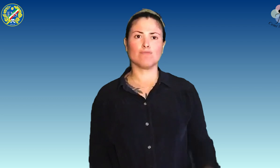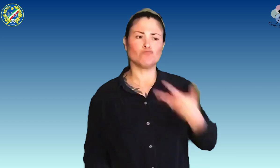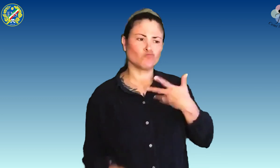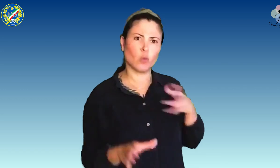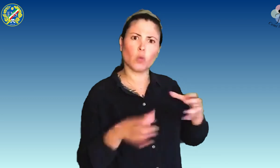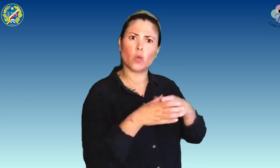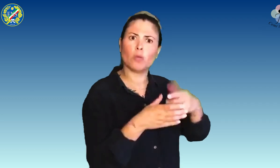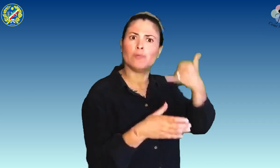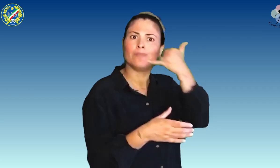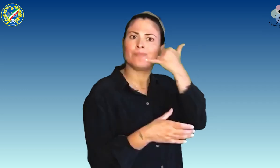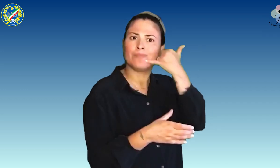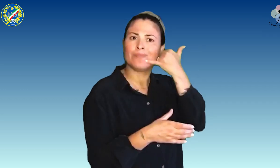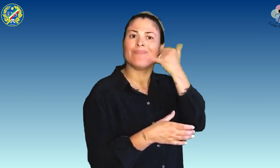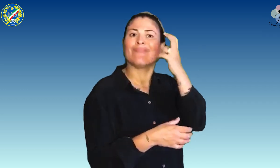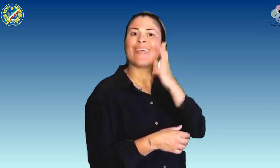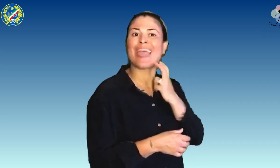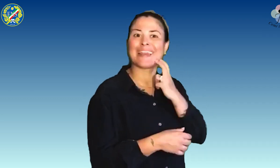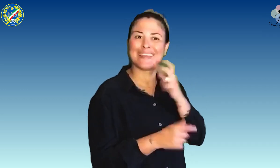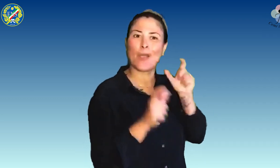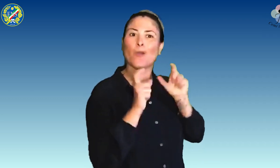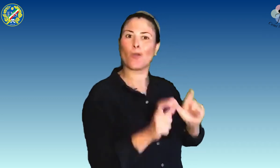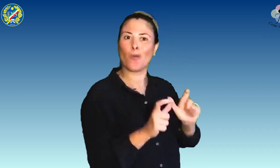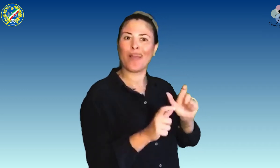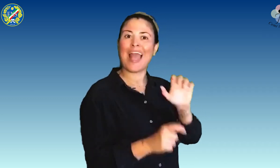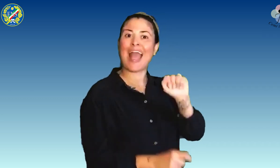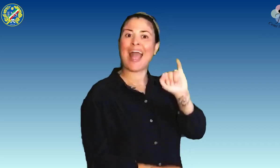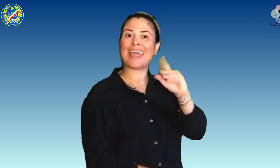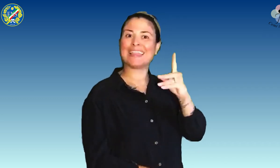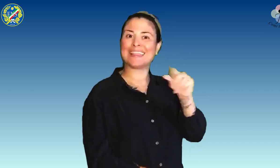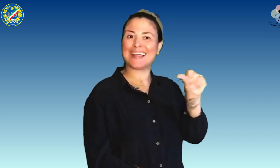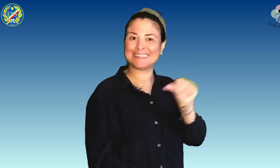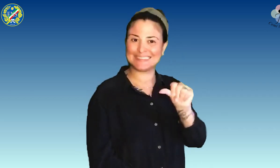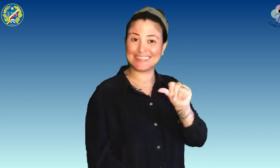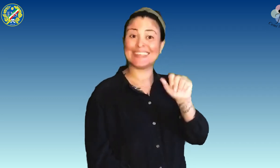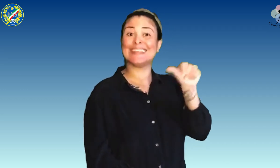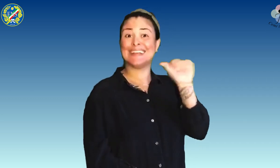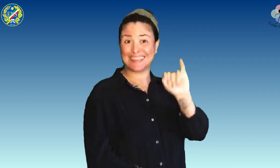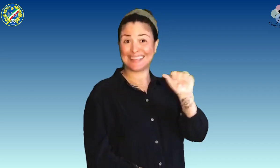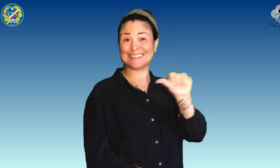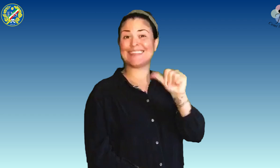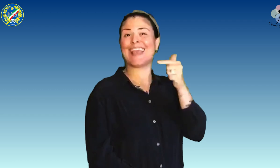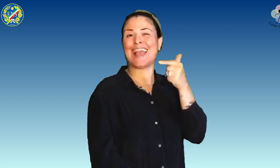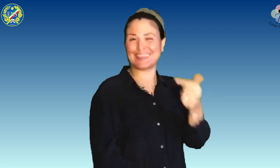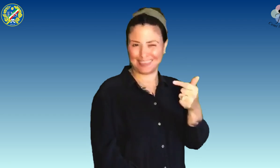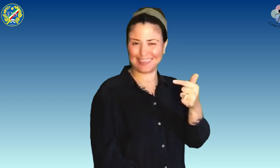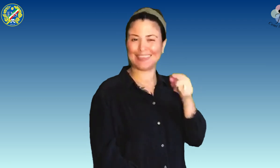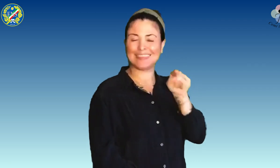L’equipe del Telefono Verde AIDS e IST,